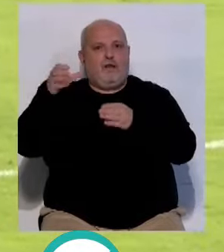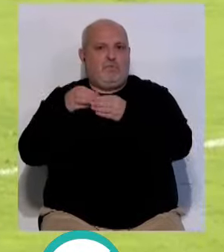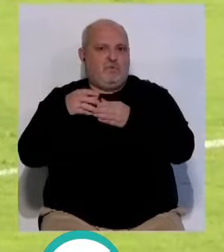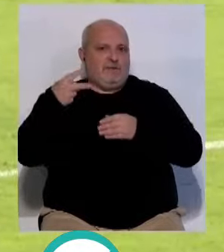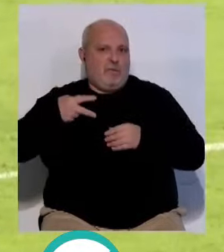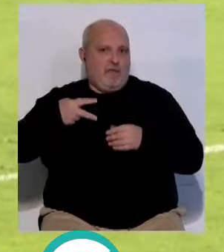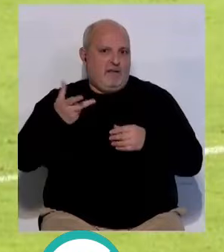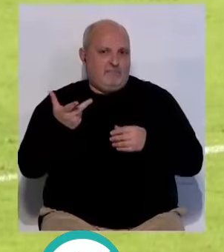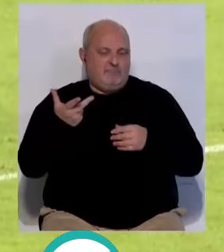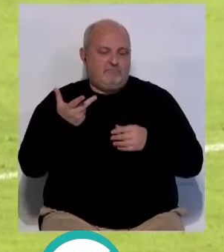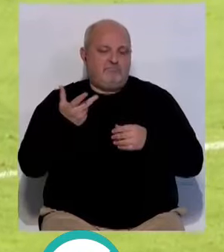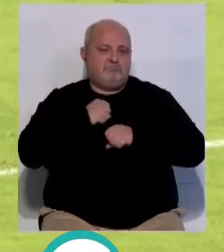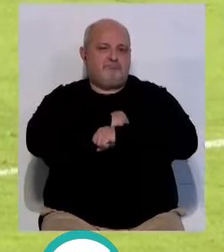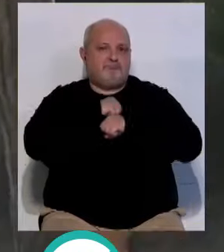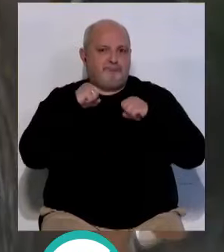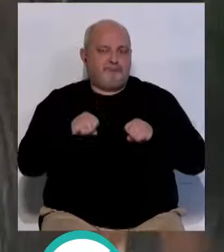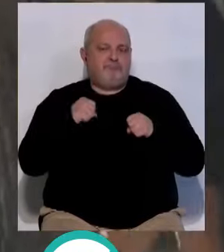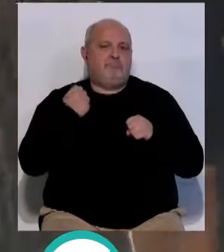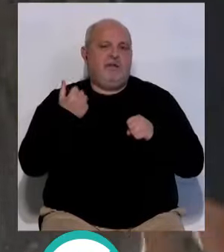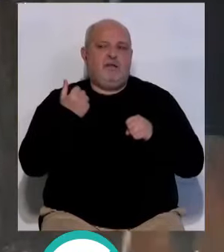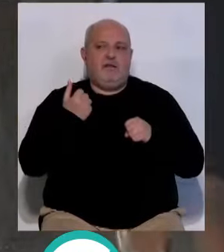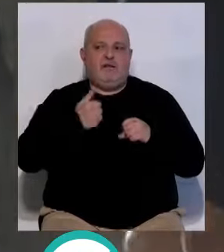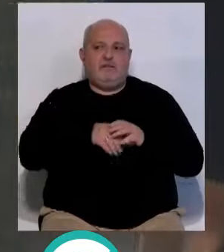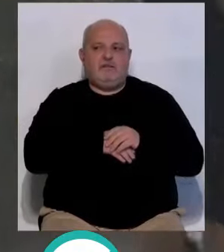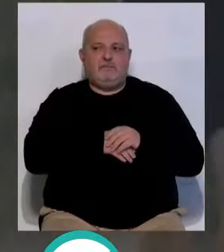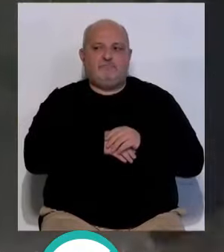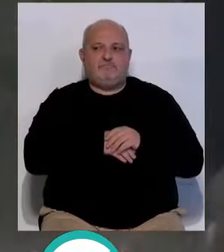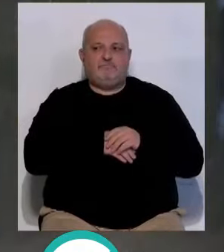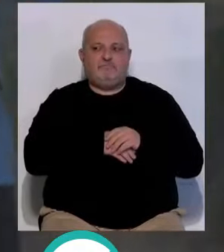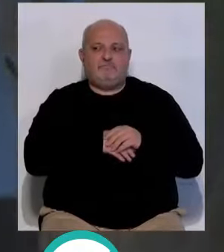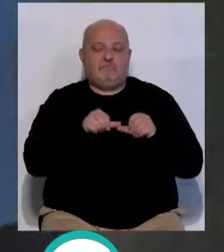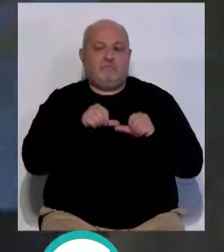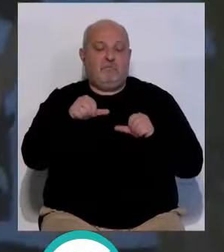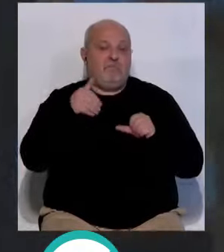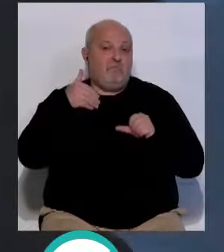que bueno que madure que tenga competitividad Y bueno pues en un futuro pueda ser un buen central